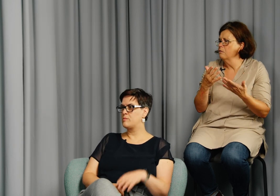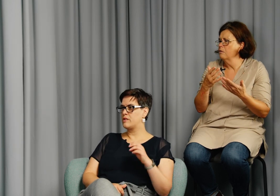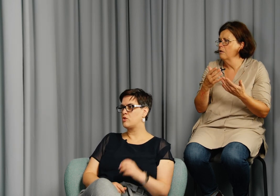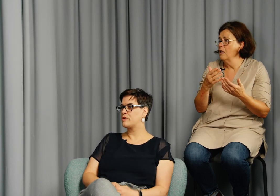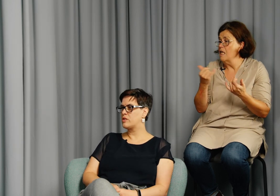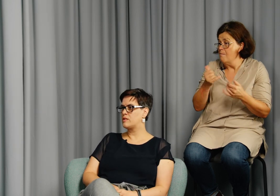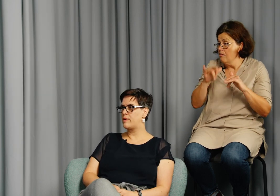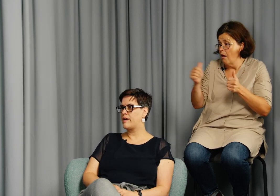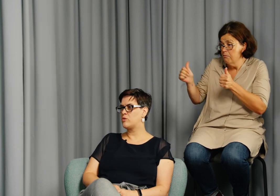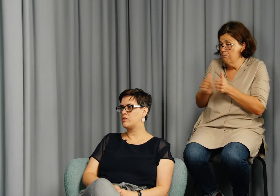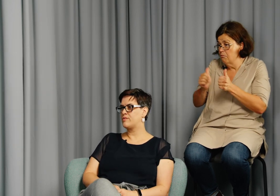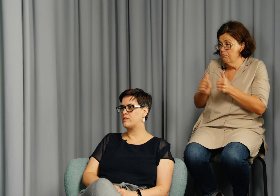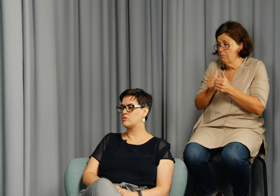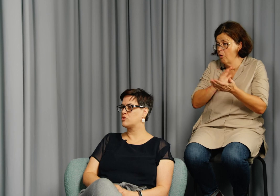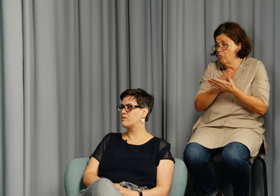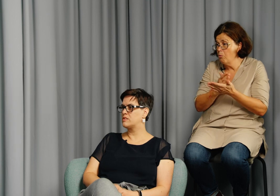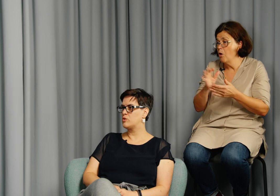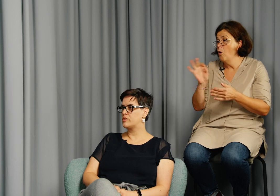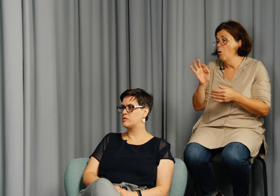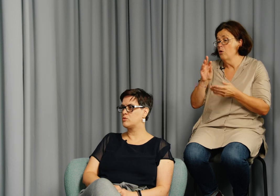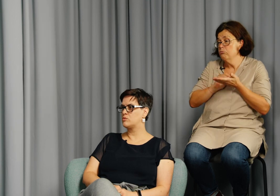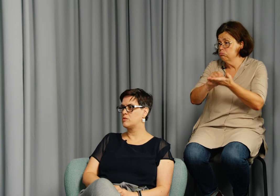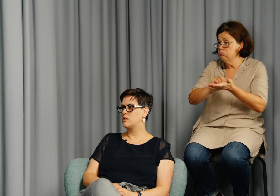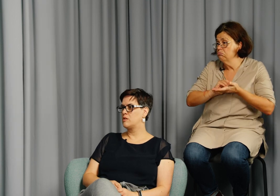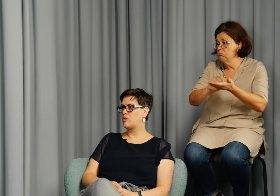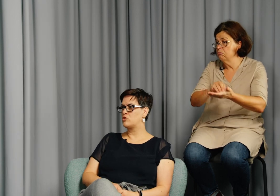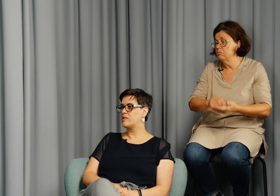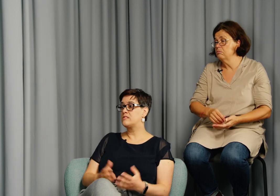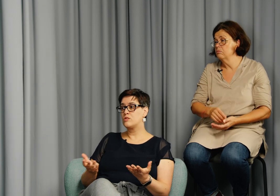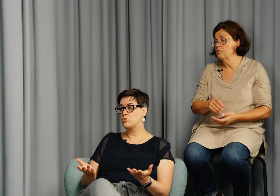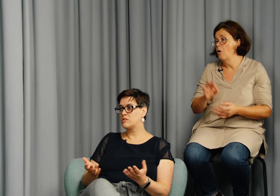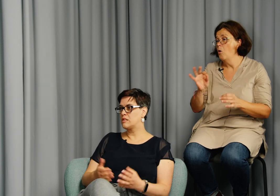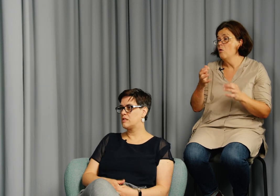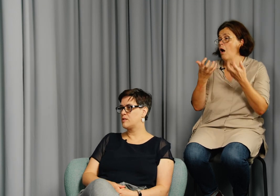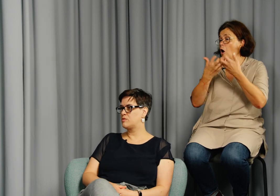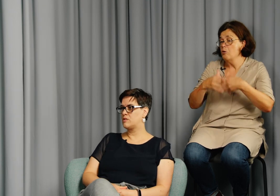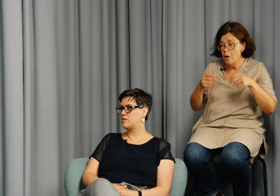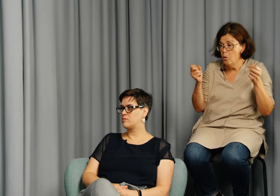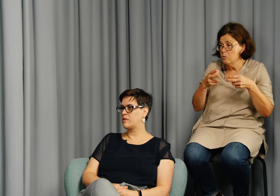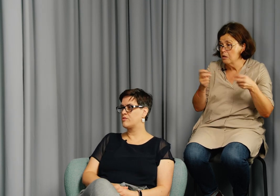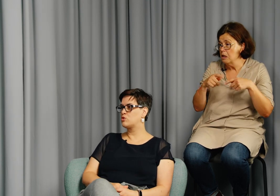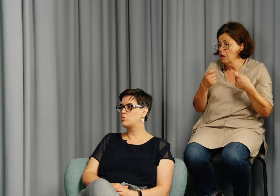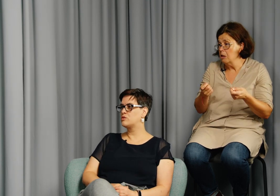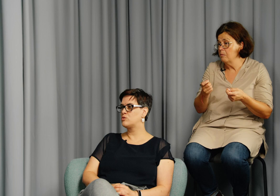Ist da immer eine Dolmetscher:in dabei oder verwendest du da schriftliche Kommunikation? Automatisierte Untertitel gibt es da irgendwelche Tools,